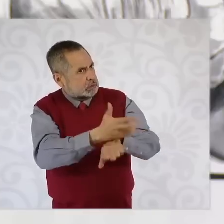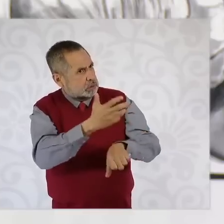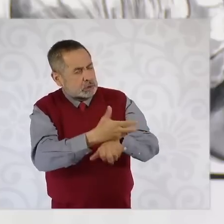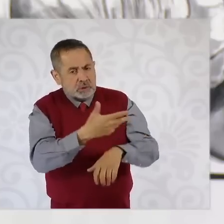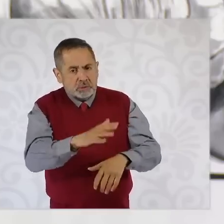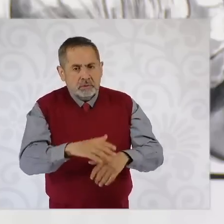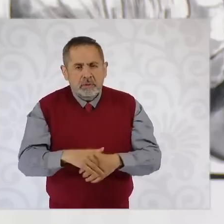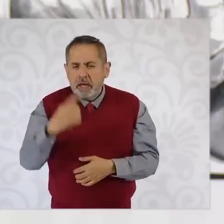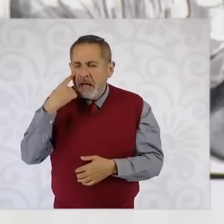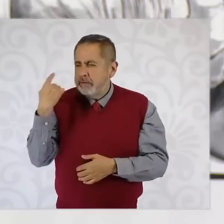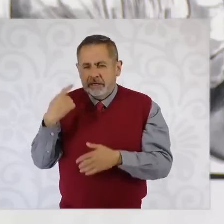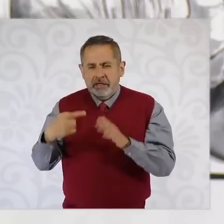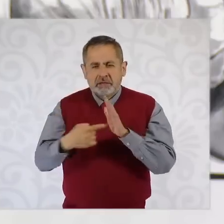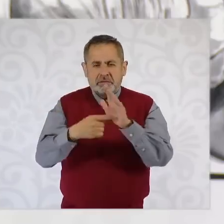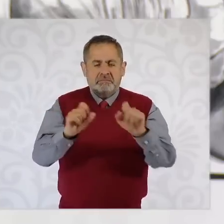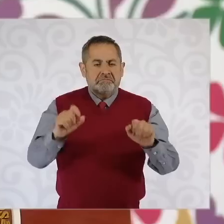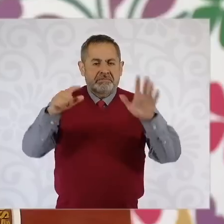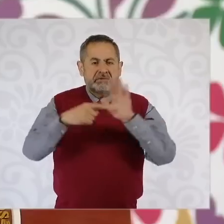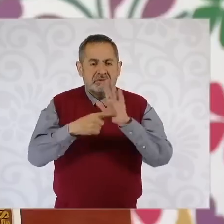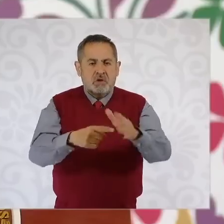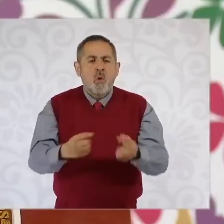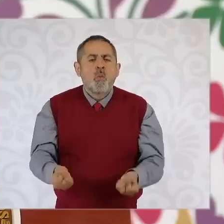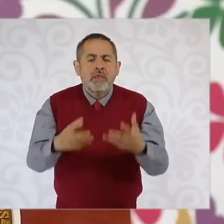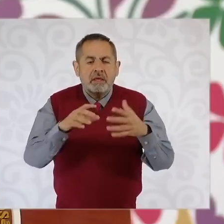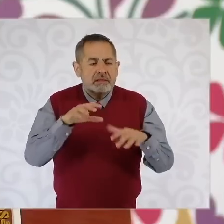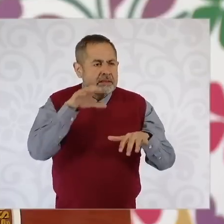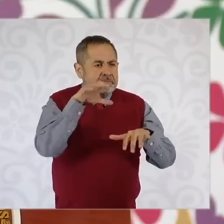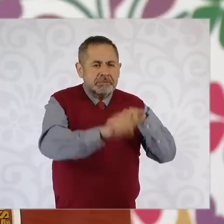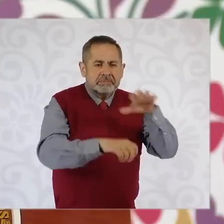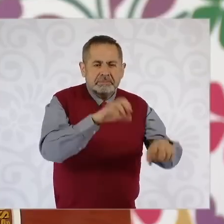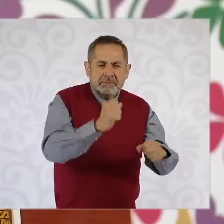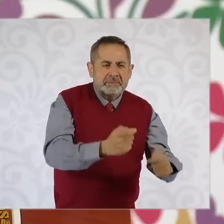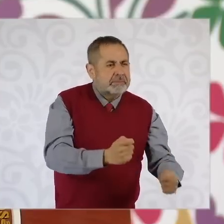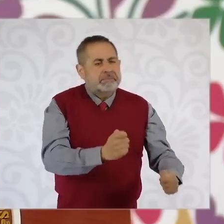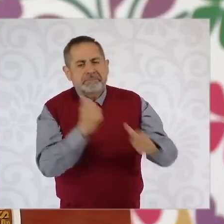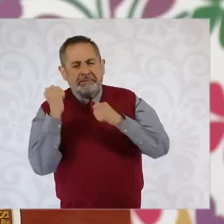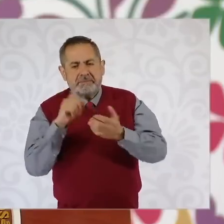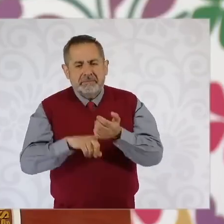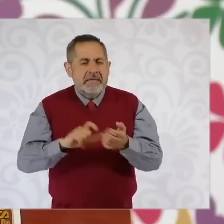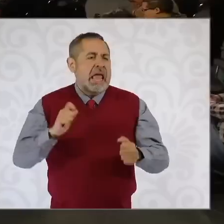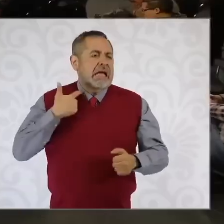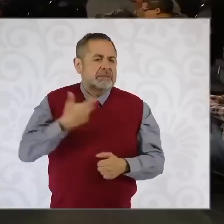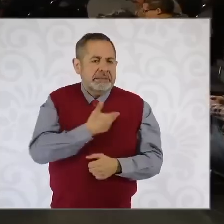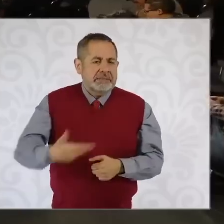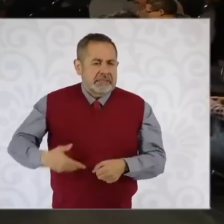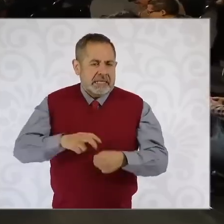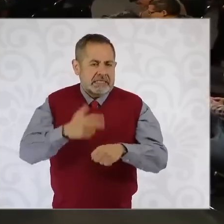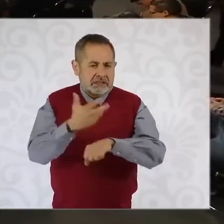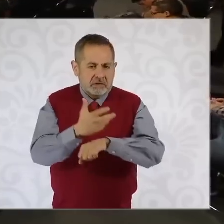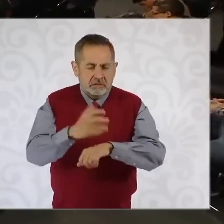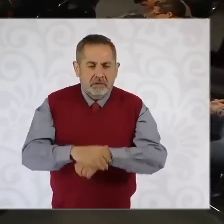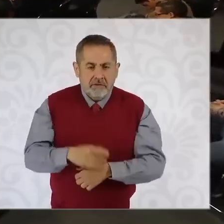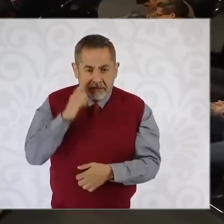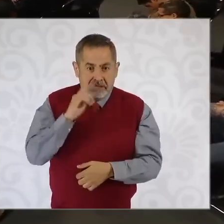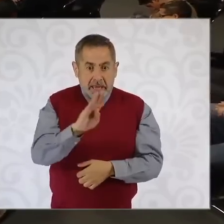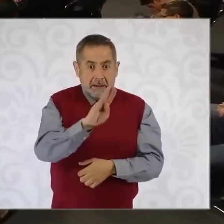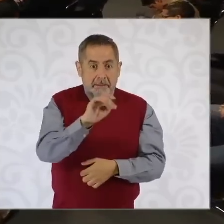ver por no pones lo de las deportaciones con los presidentes con Bill Clinton quién estuvo con Bill